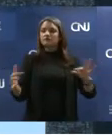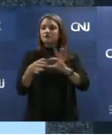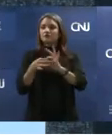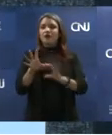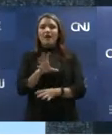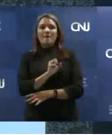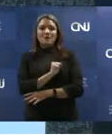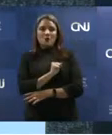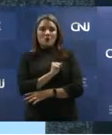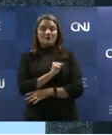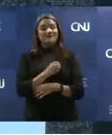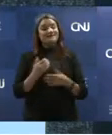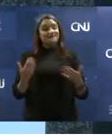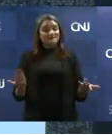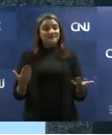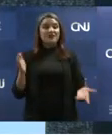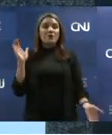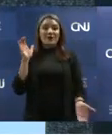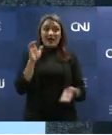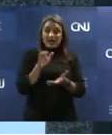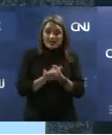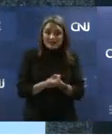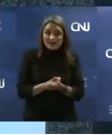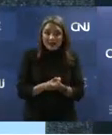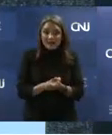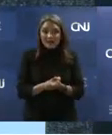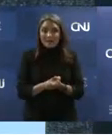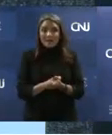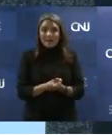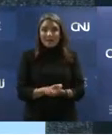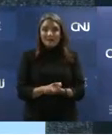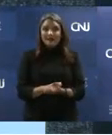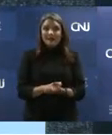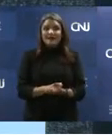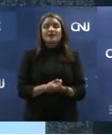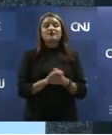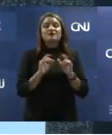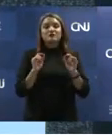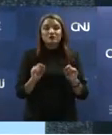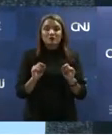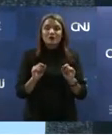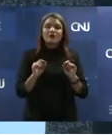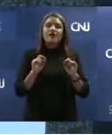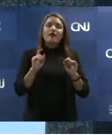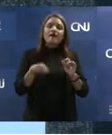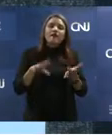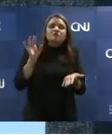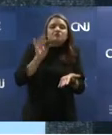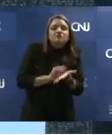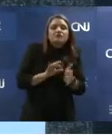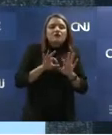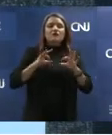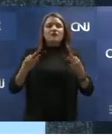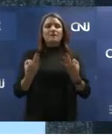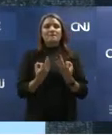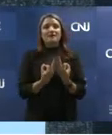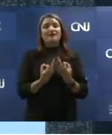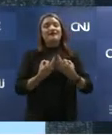Consideramos, de modo solene, De constituição da família. Ele é provido de uma relevância jurídica